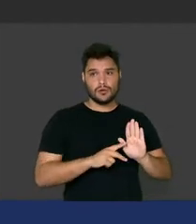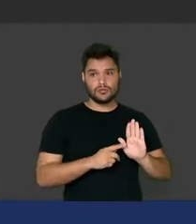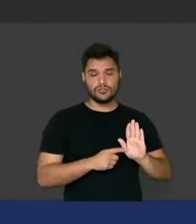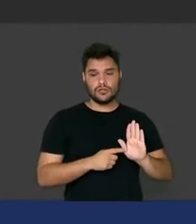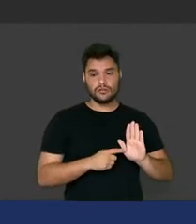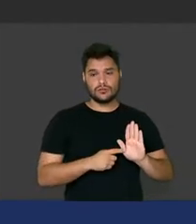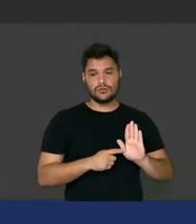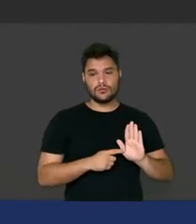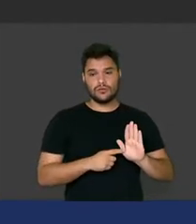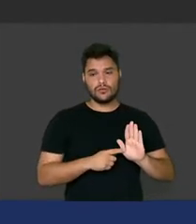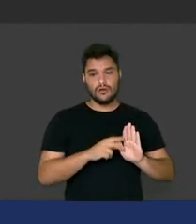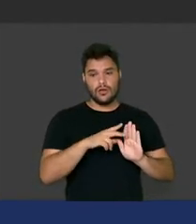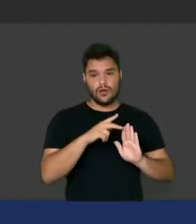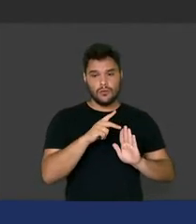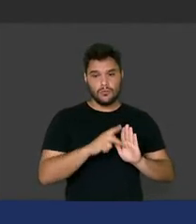GENTE POSSA APRECIAR OS DOIS. PRIMEIRO... É O PROJETO DE